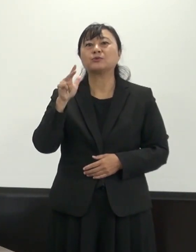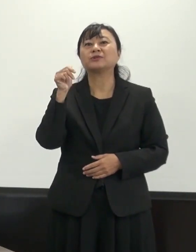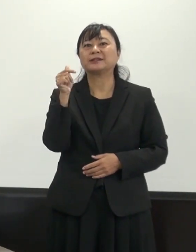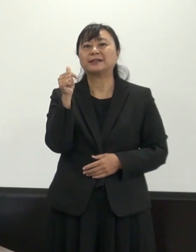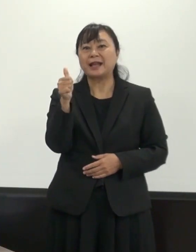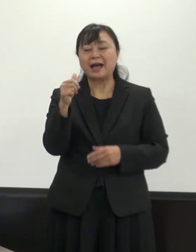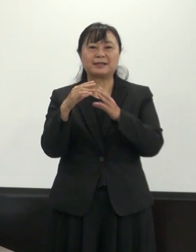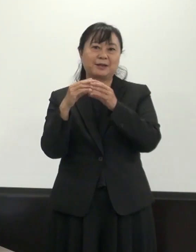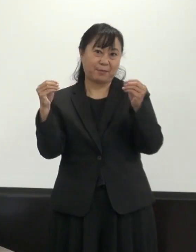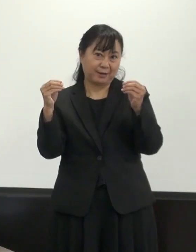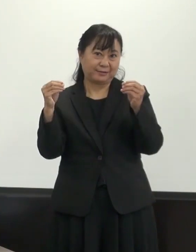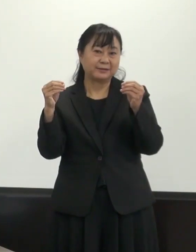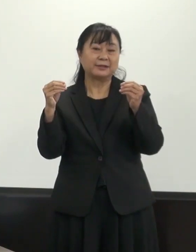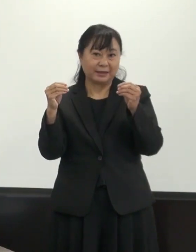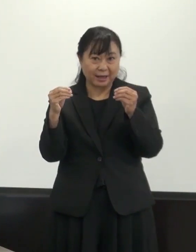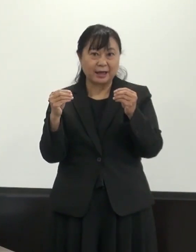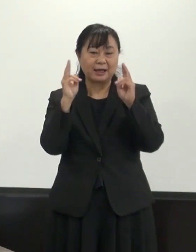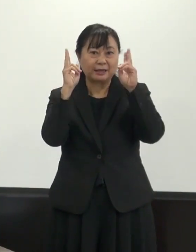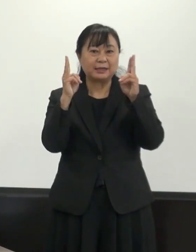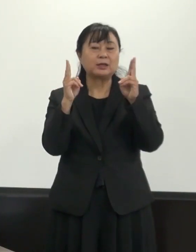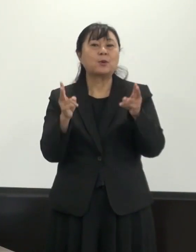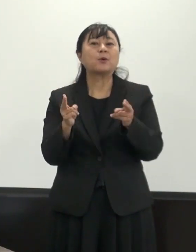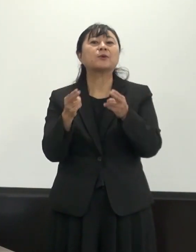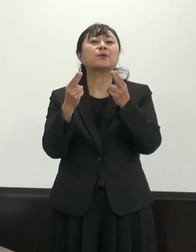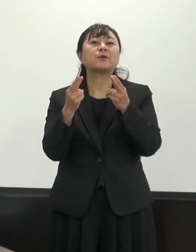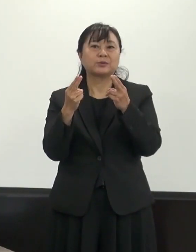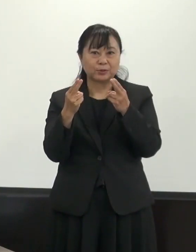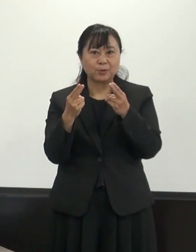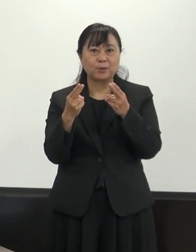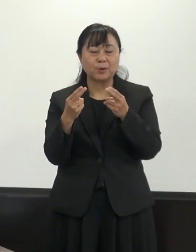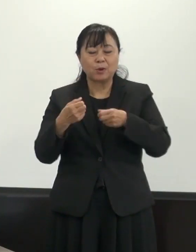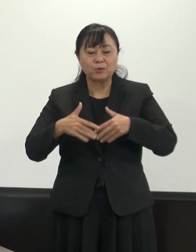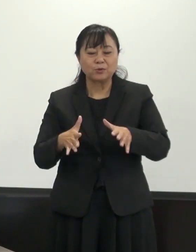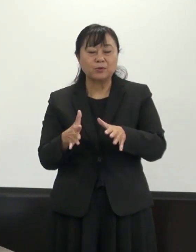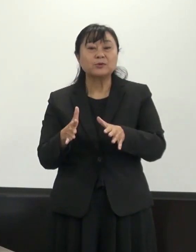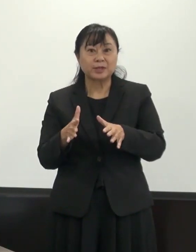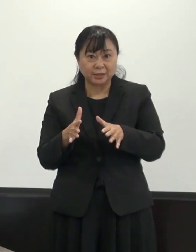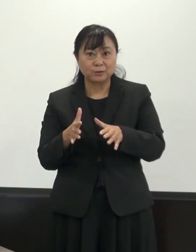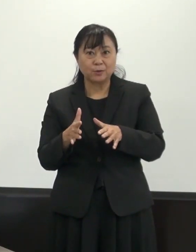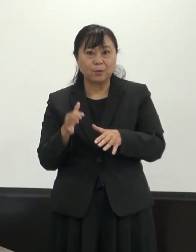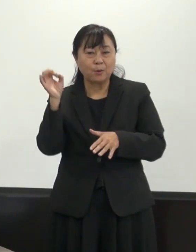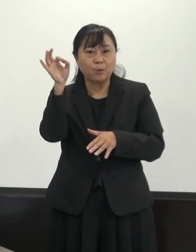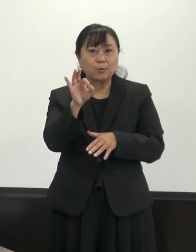企業版ふるさと納税制度を活用して、寄贈していただきます